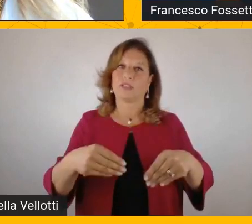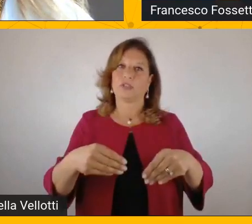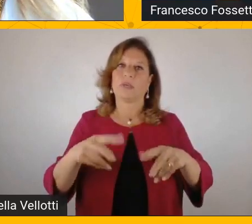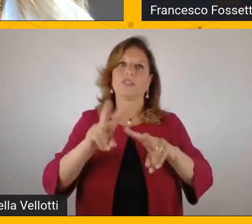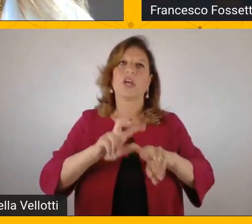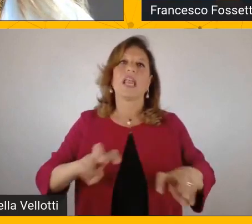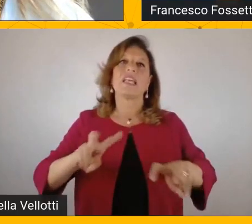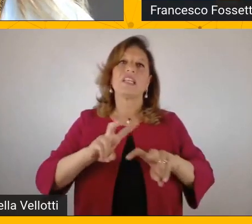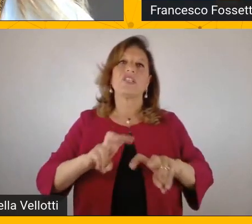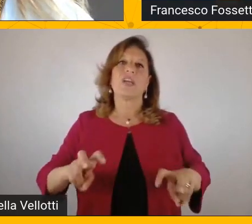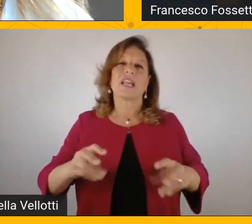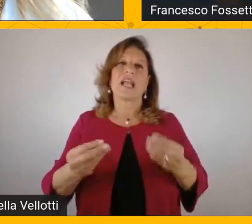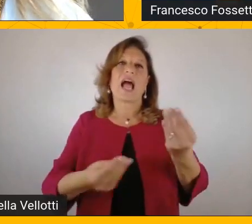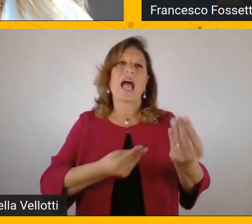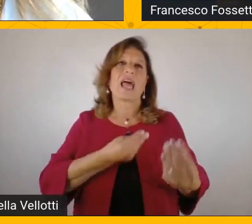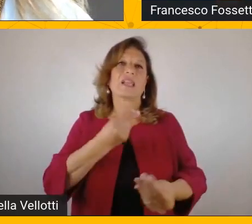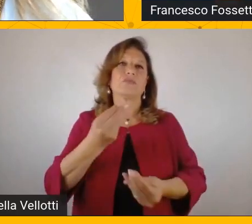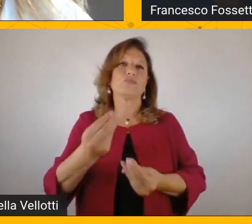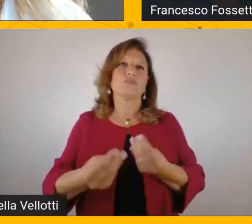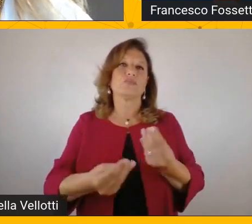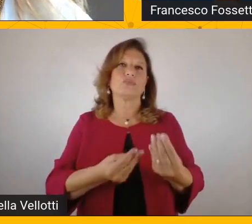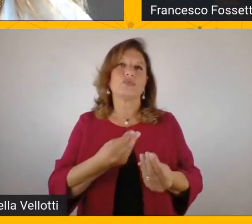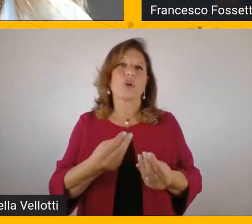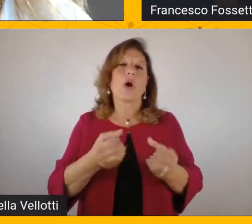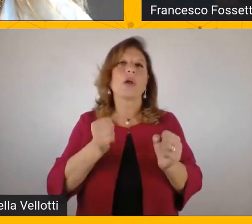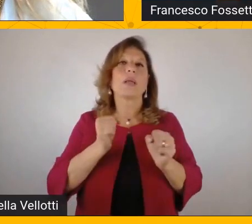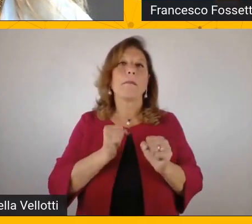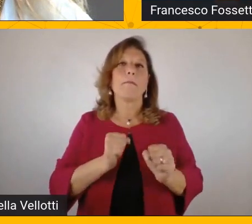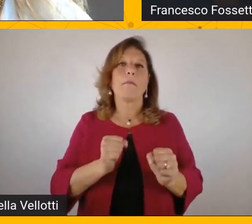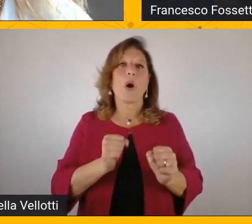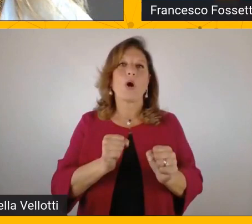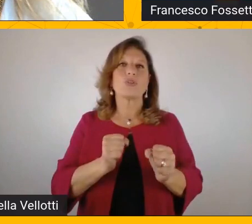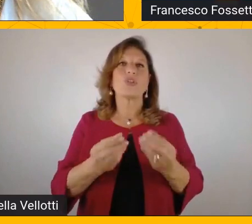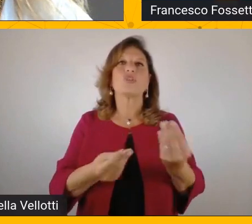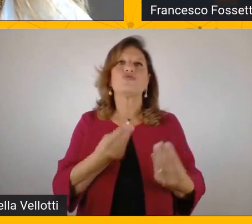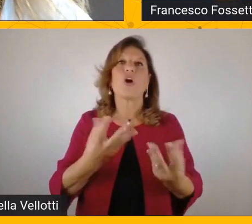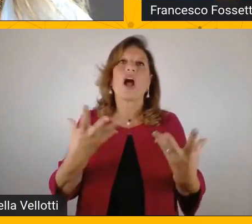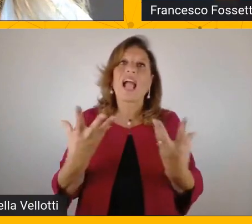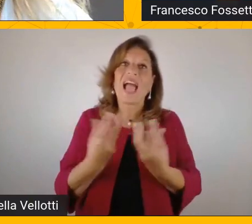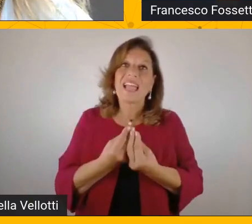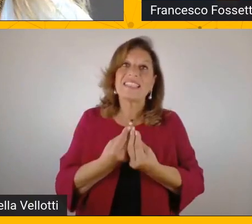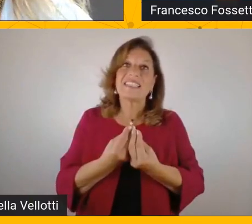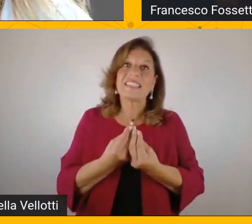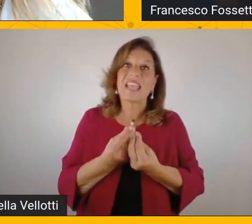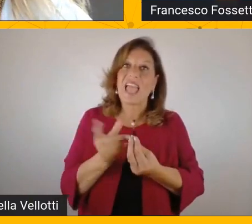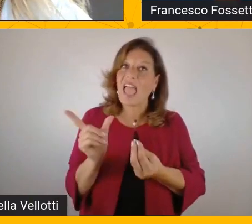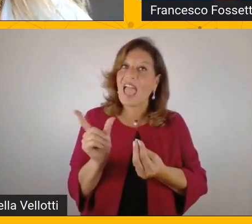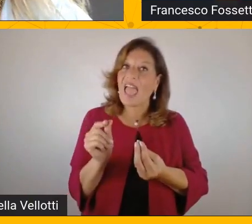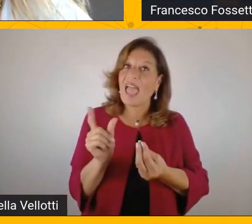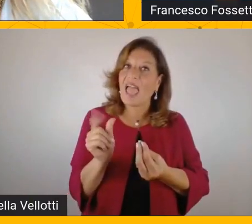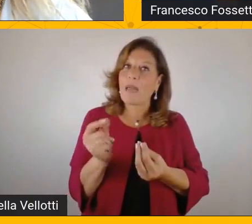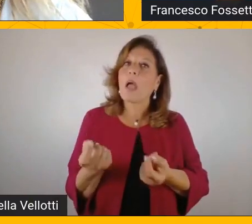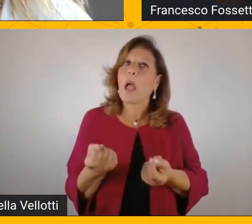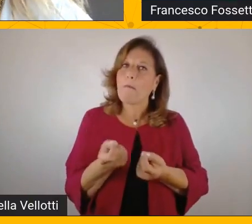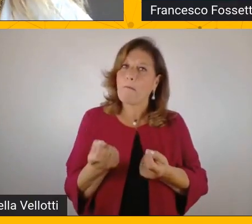andare alla ricerca appunto di quei prodotti ehm che possono essere giocate insieme, ne